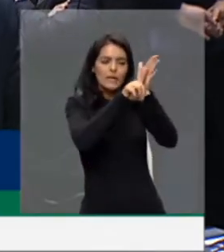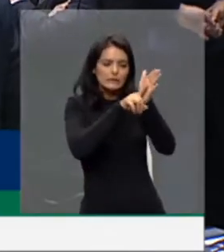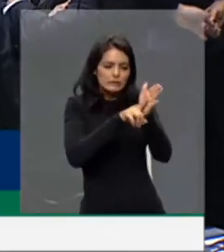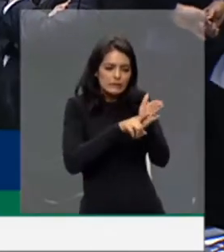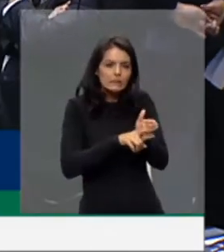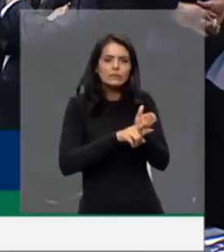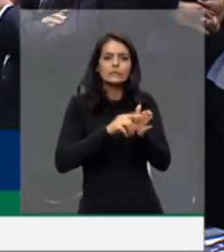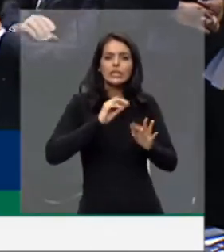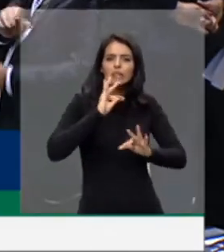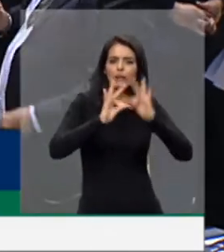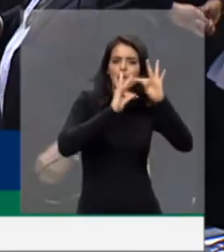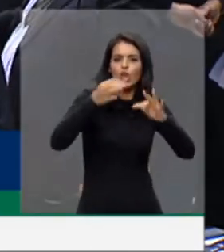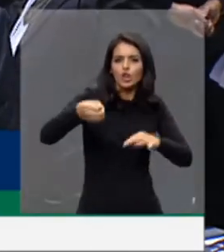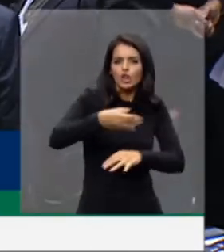ESTAVA PARADO DINHEIRO PARA